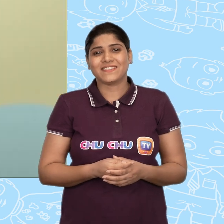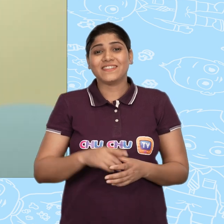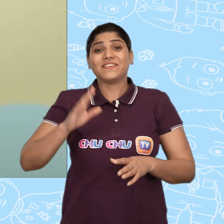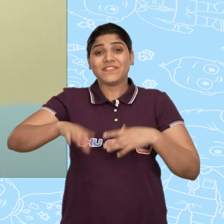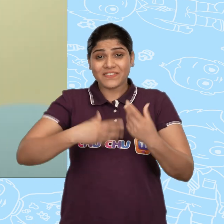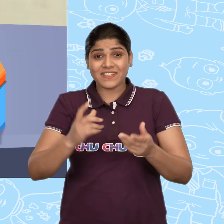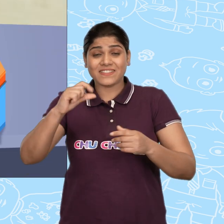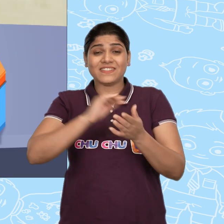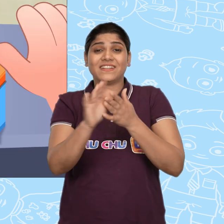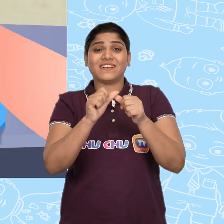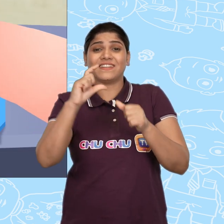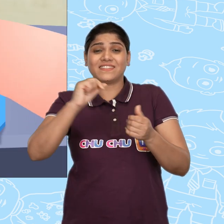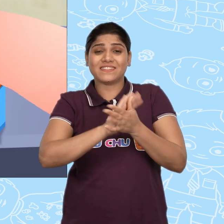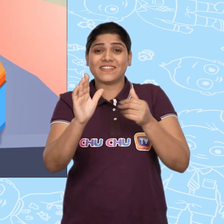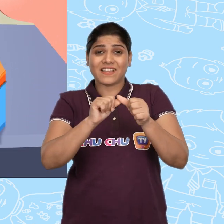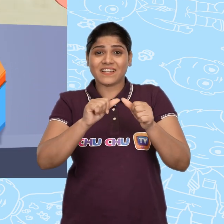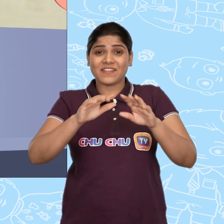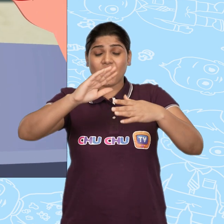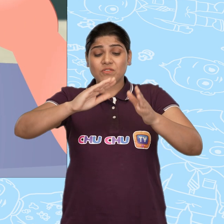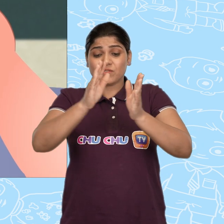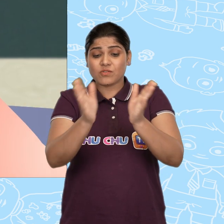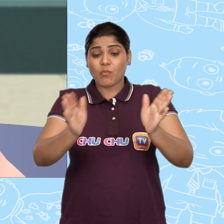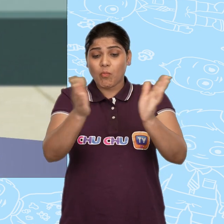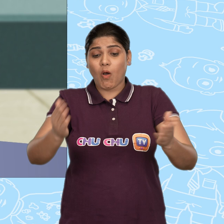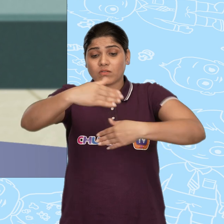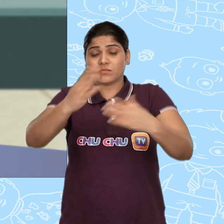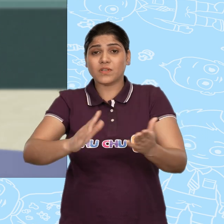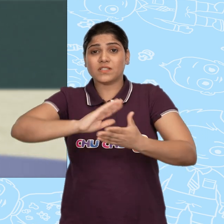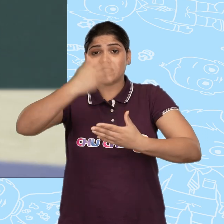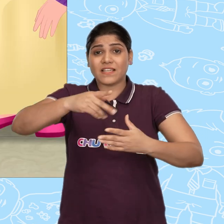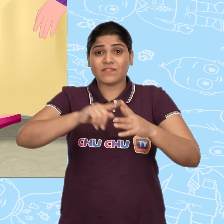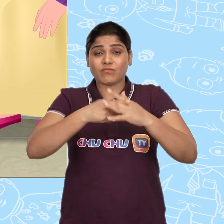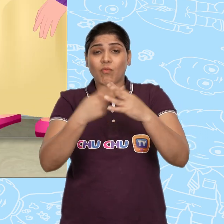फिर ChaCha ने उसमें से एक औजार निकाला जिसका नाम था 'चुम्बक'